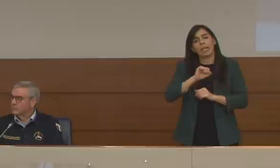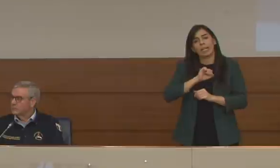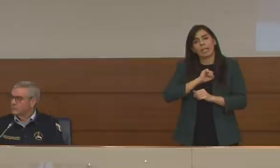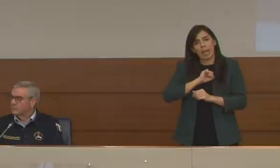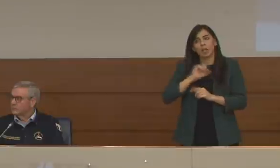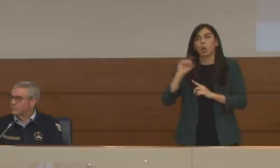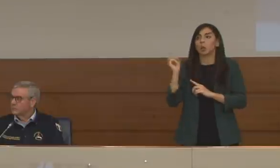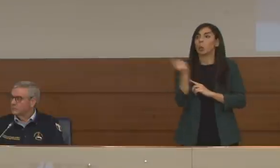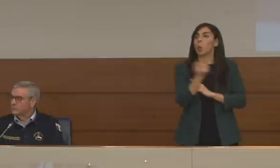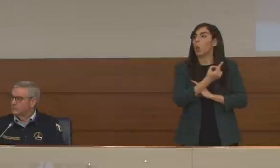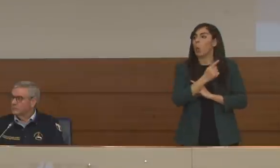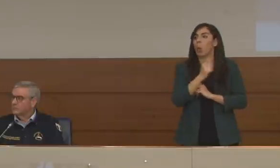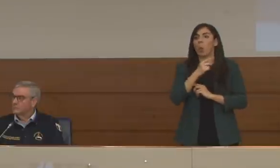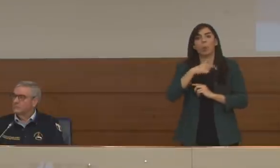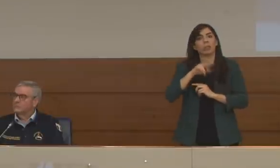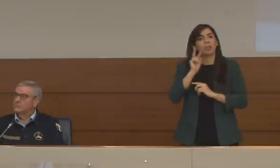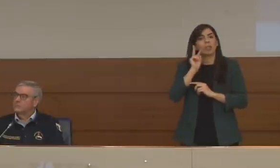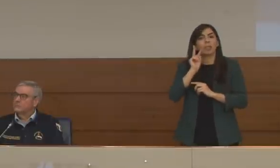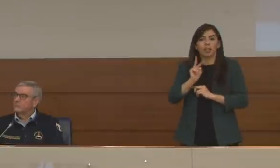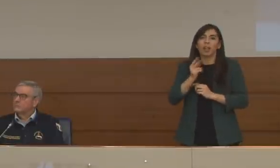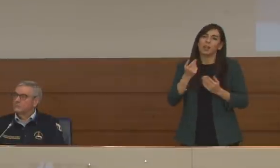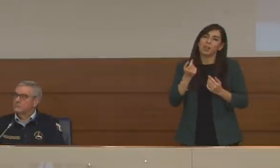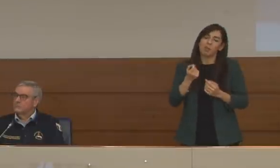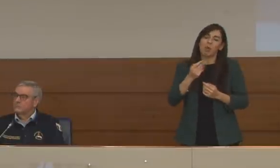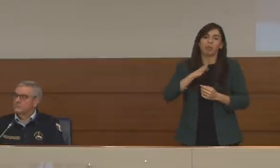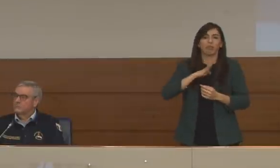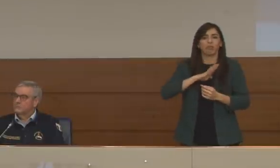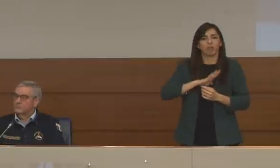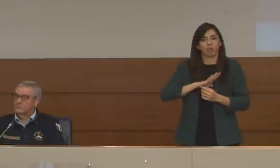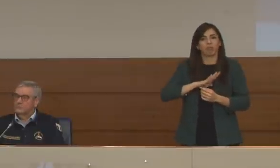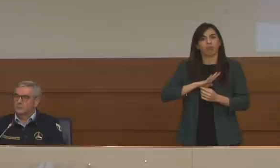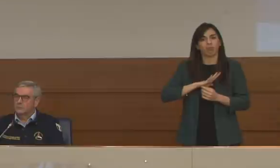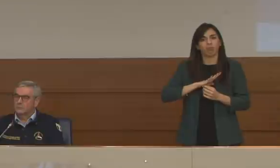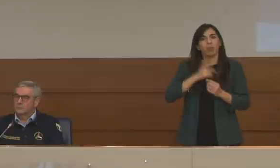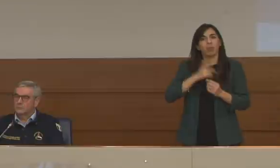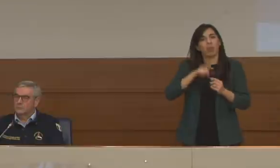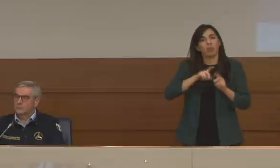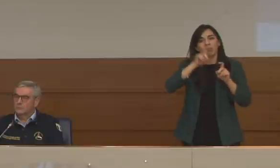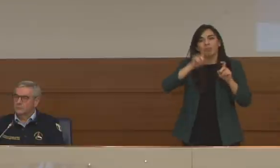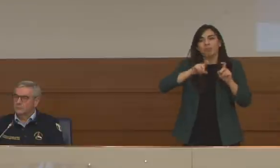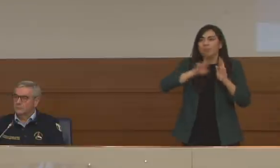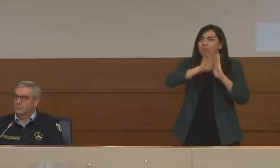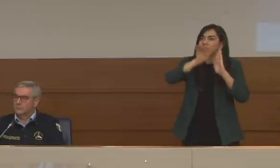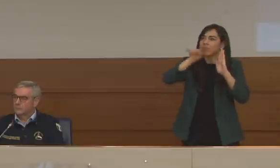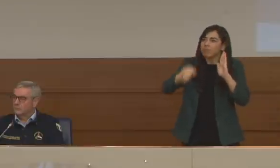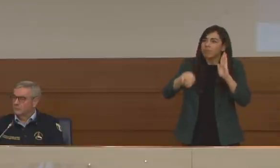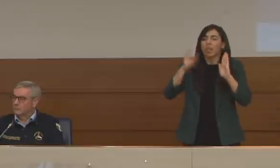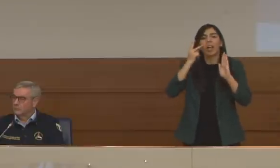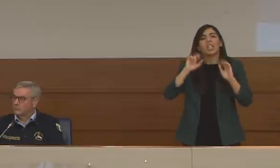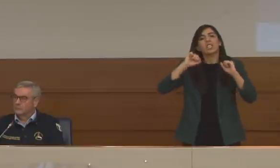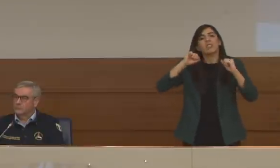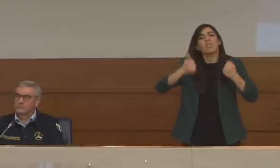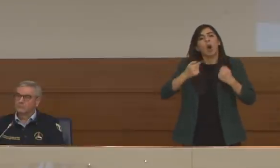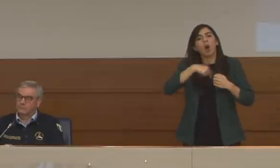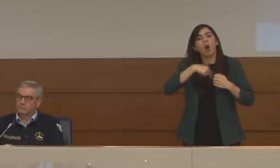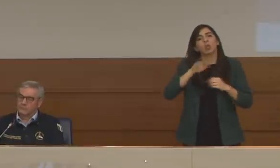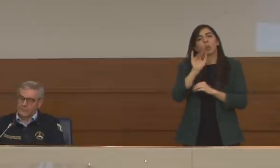in maniera abbastanza rassicurante e confortante il risultato dei nostri sforzi quotidiani.